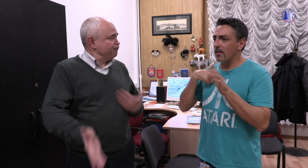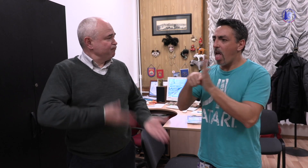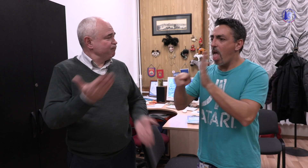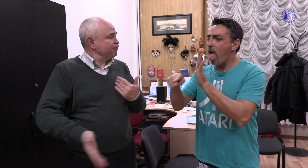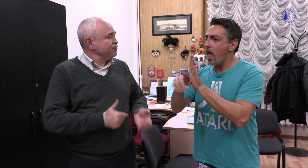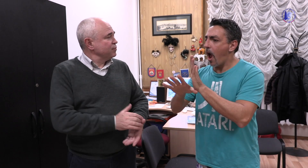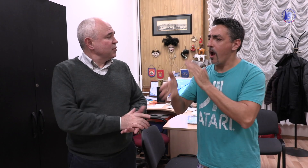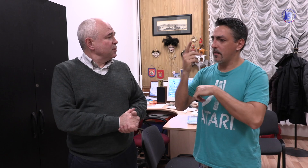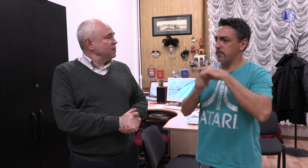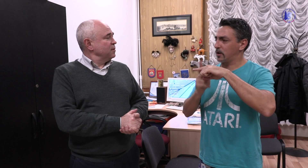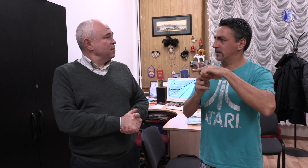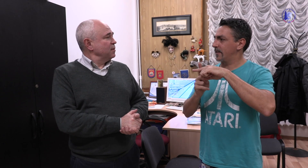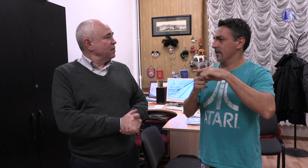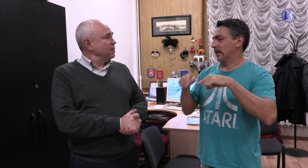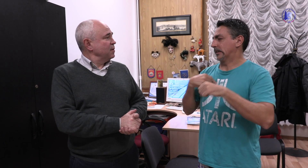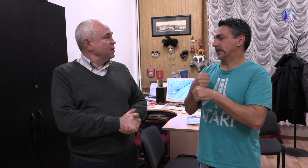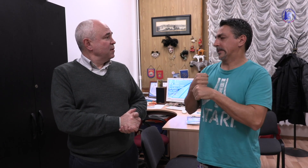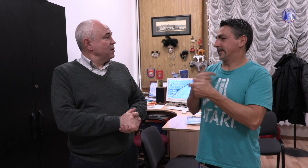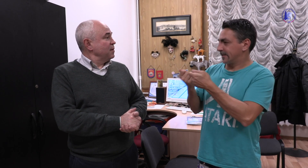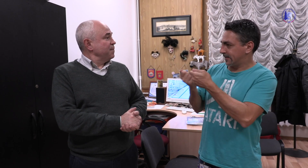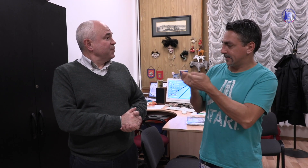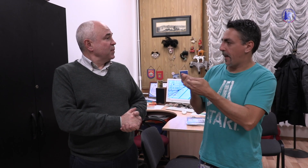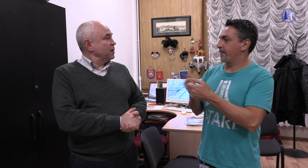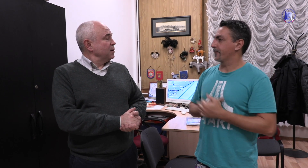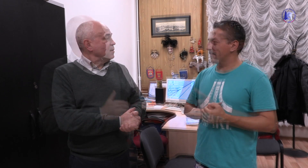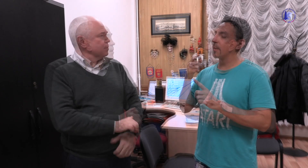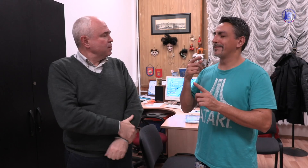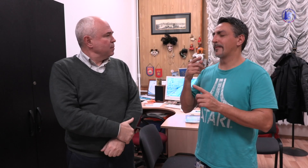Не надо негатива – только позитив!